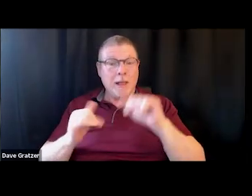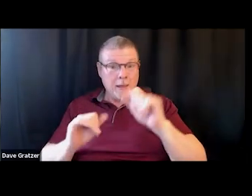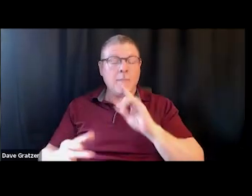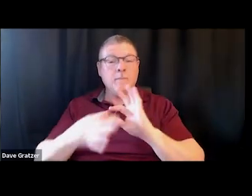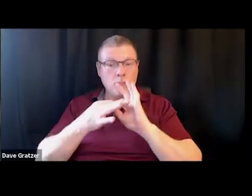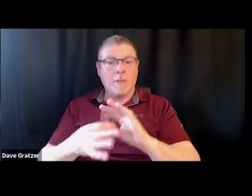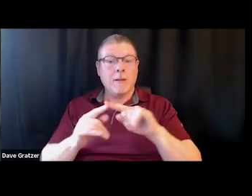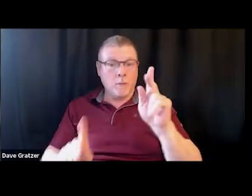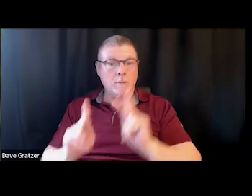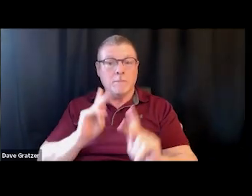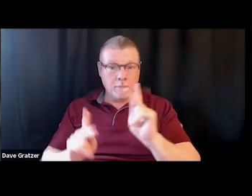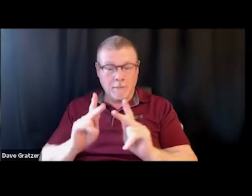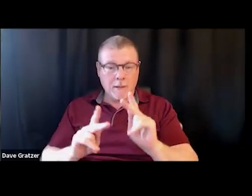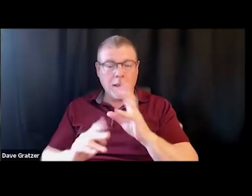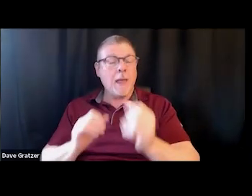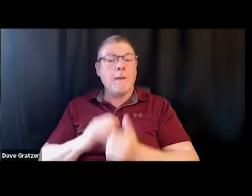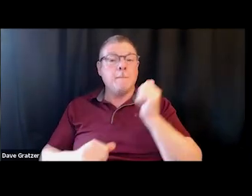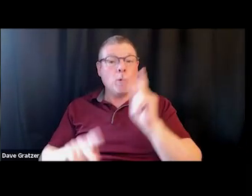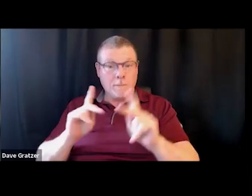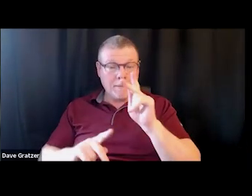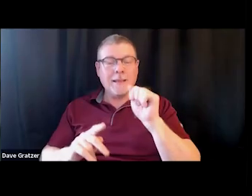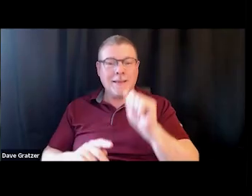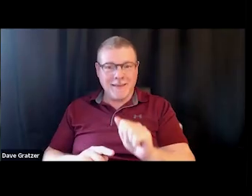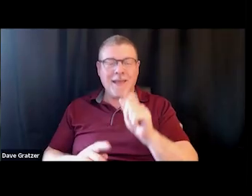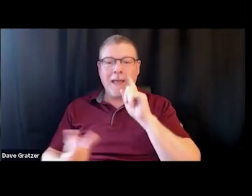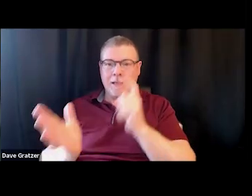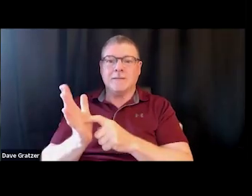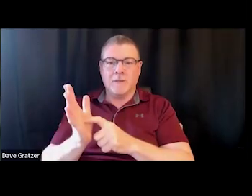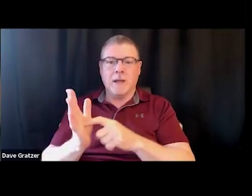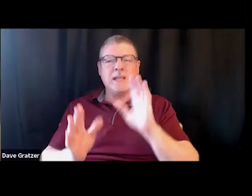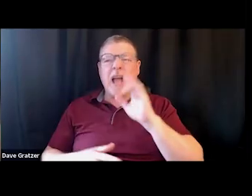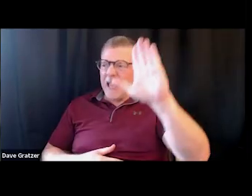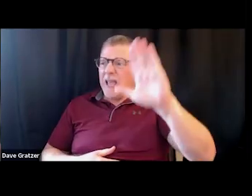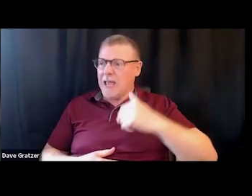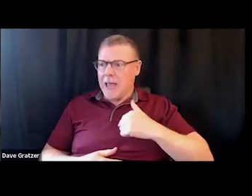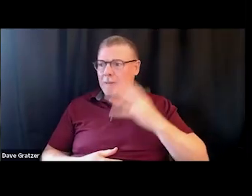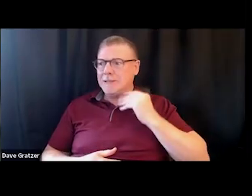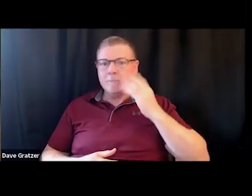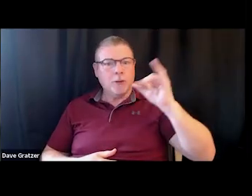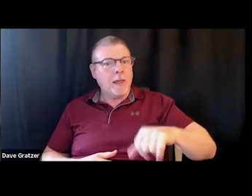y la mayoría de las veces pueden identificar que experimentan al menos varios de ellos. Nuevamente, esto puede ser útil